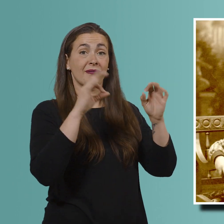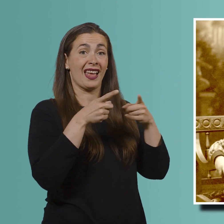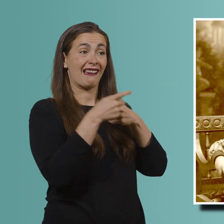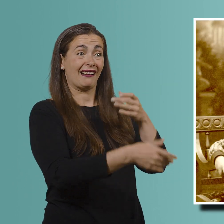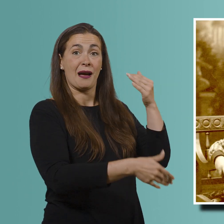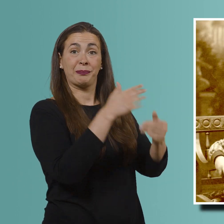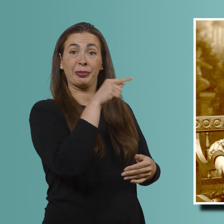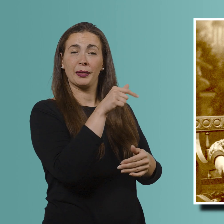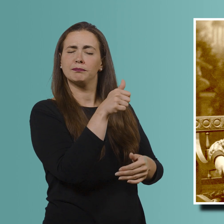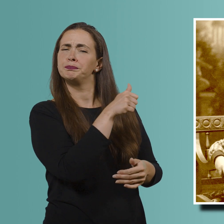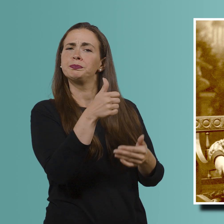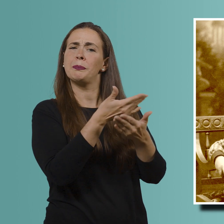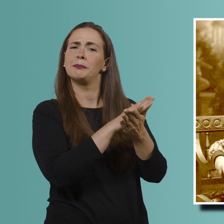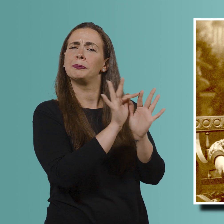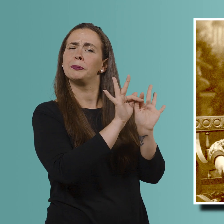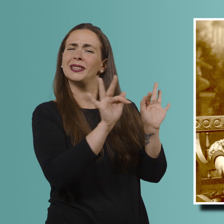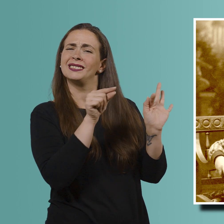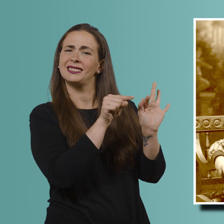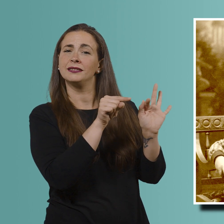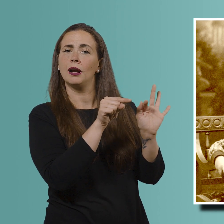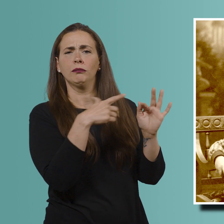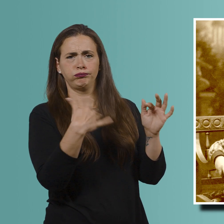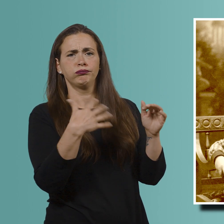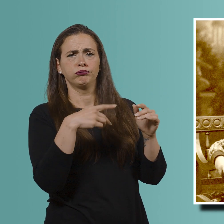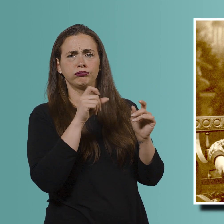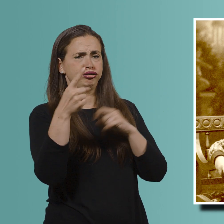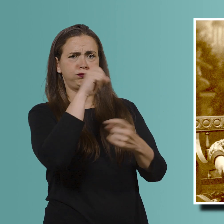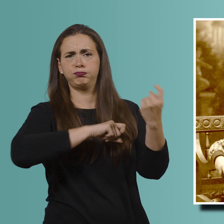Des dels primers mesos del conflicte, hi va haver un flux continuat d’arribada